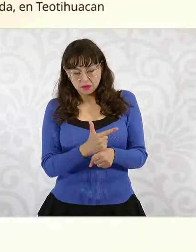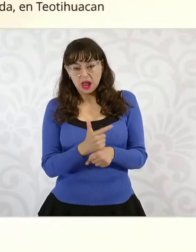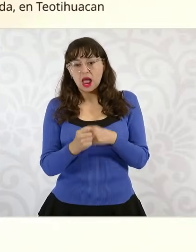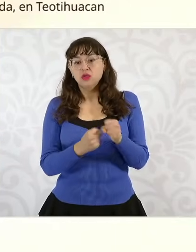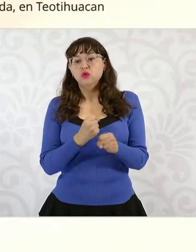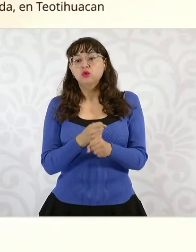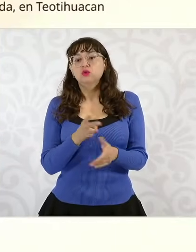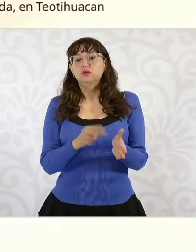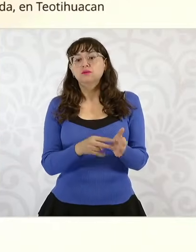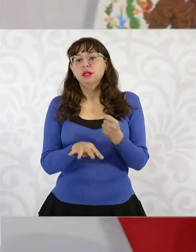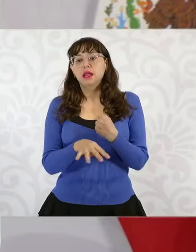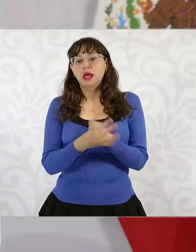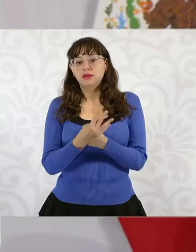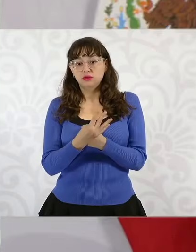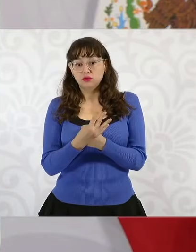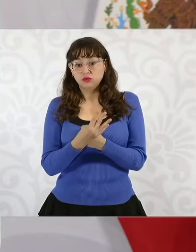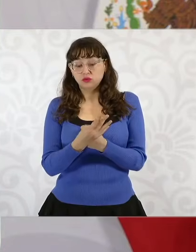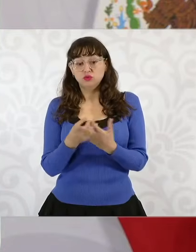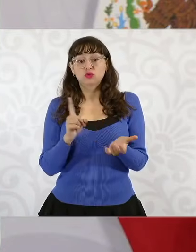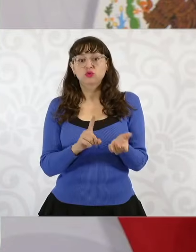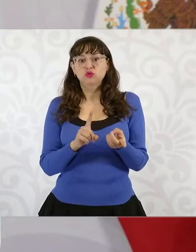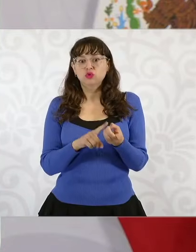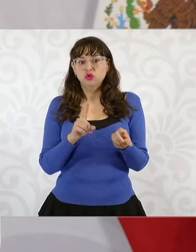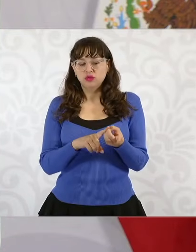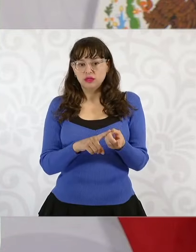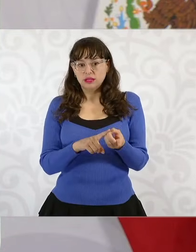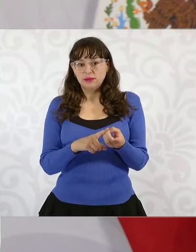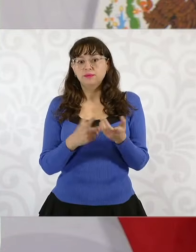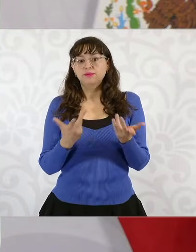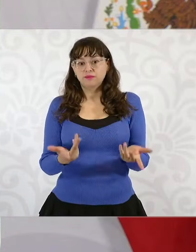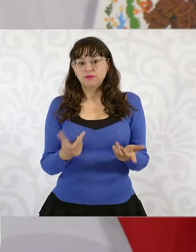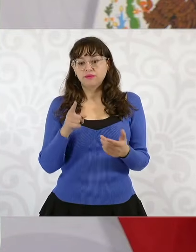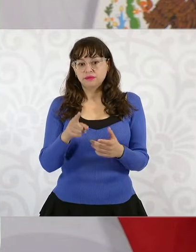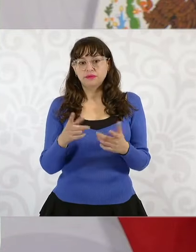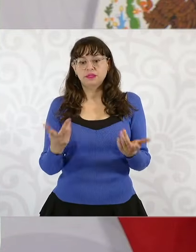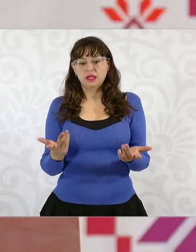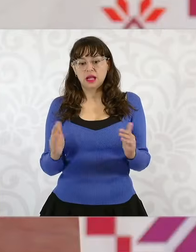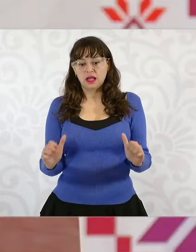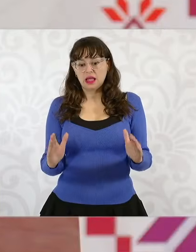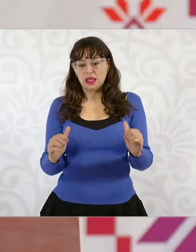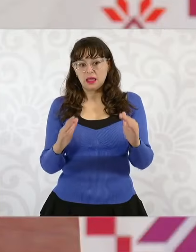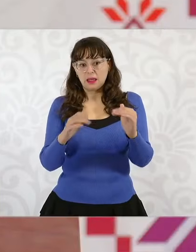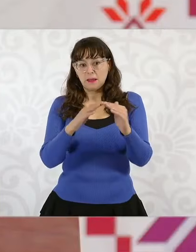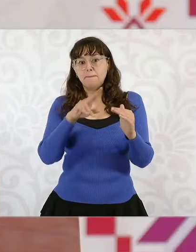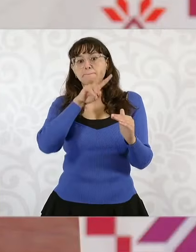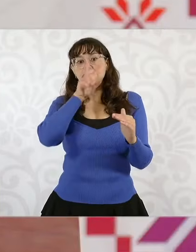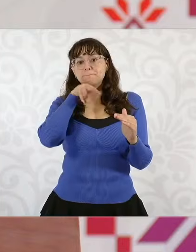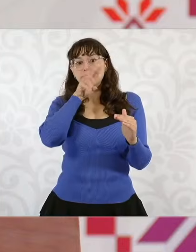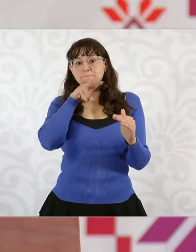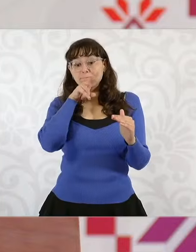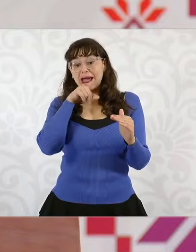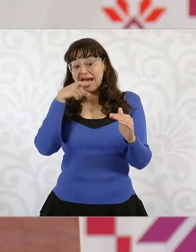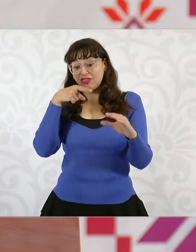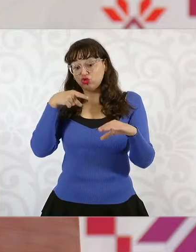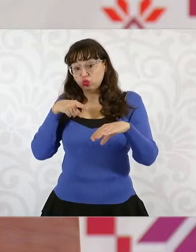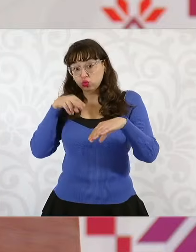2014, dentro del túnel, debajo de el templo de la serpiente emplumada, justamente en la gran